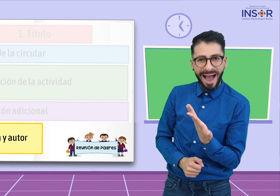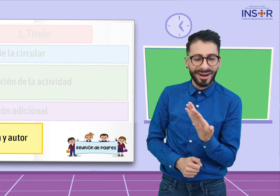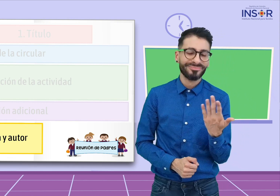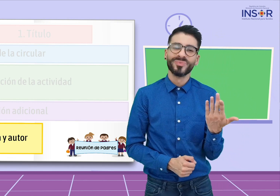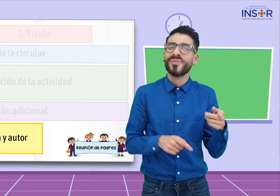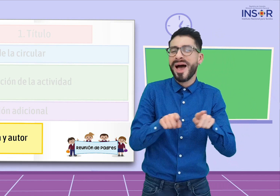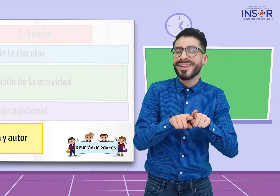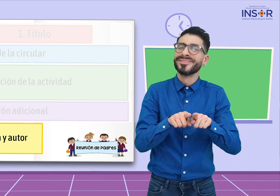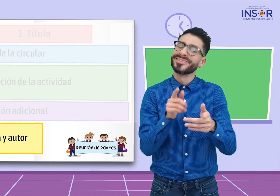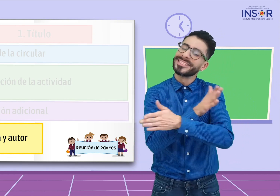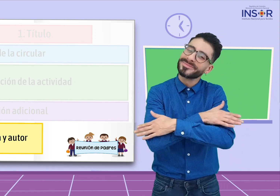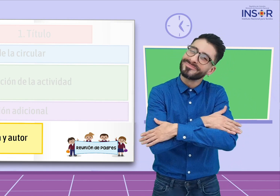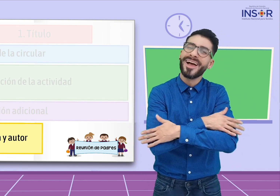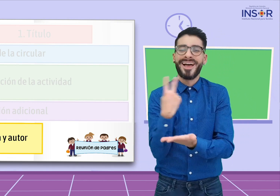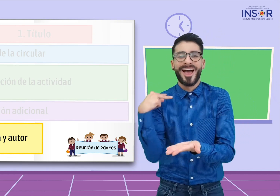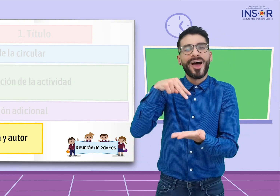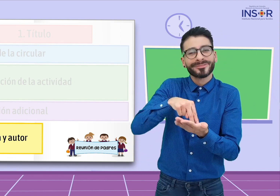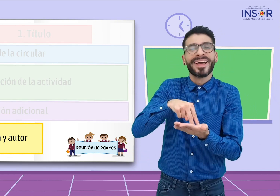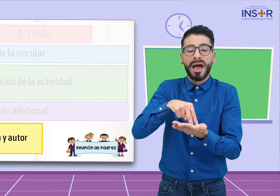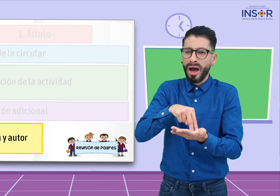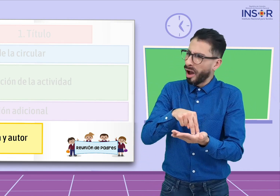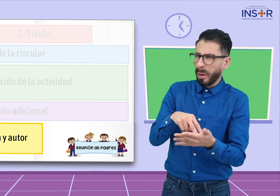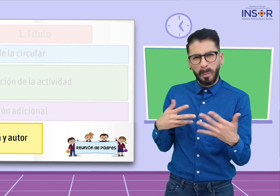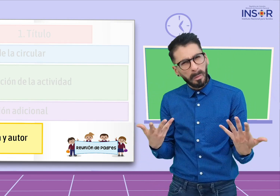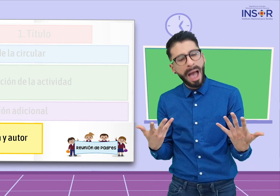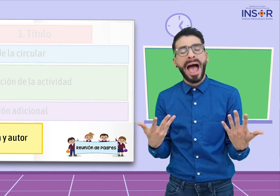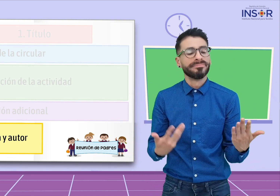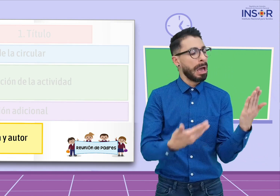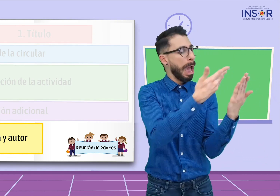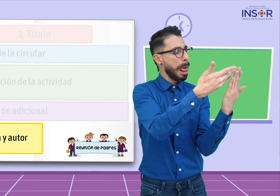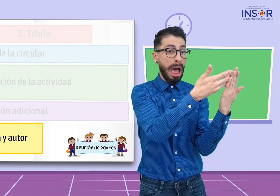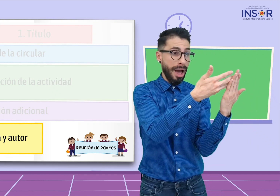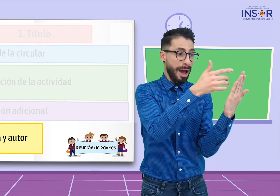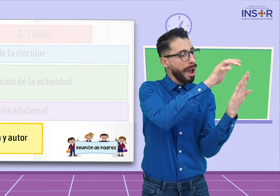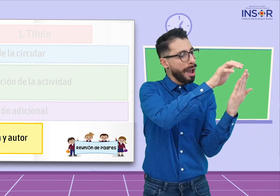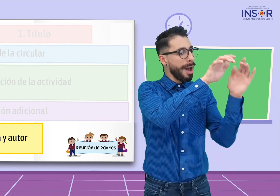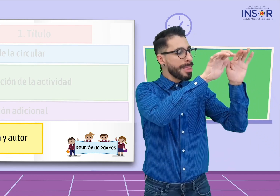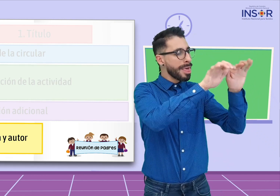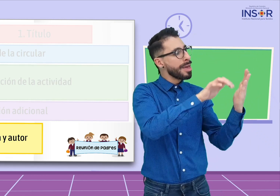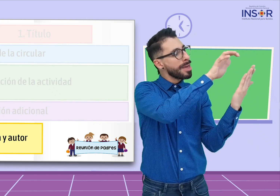Ahí se muestra la despedida y el autor de la citación.